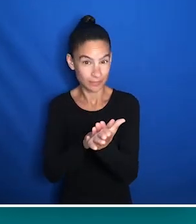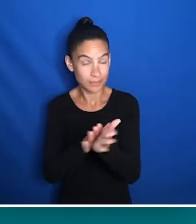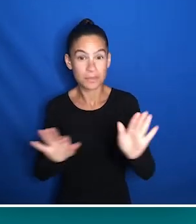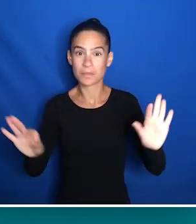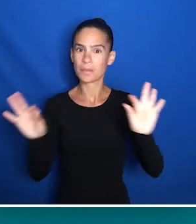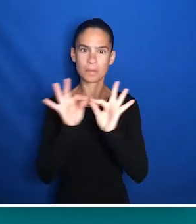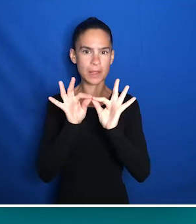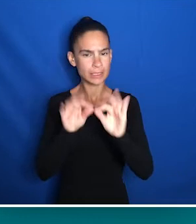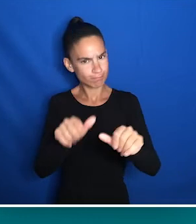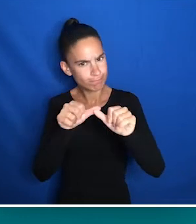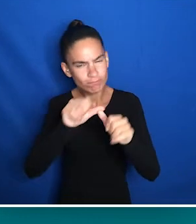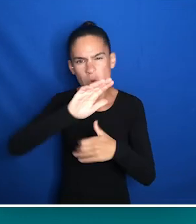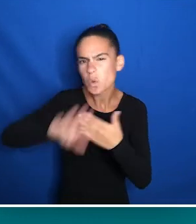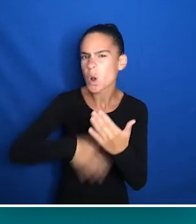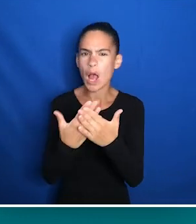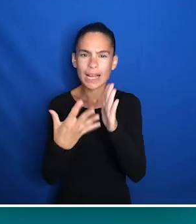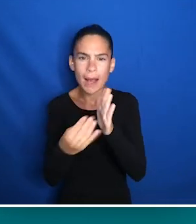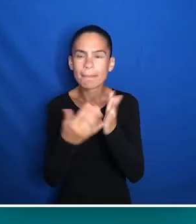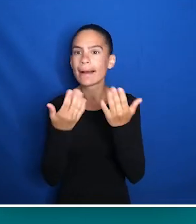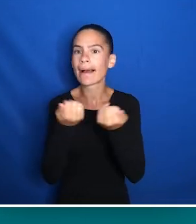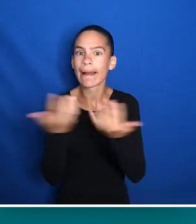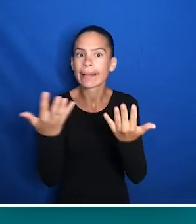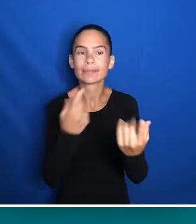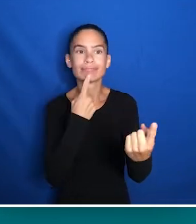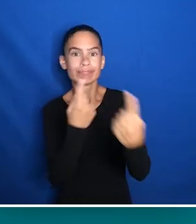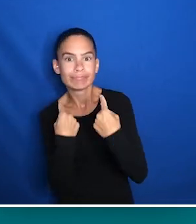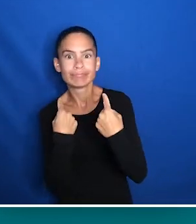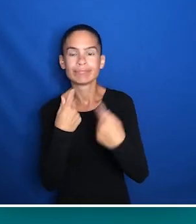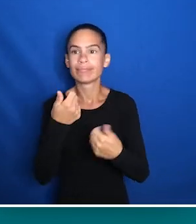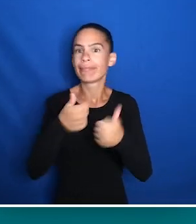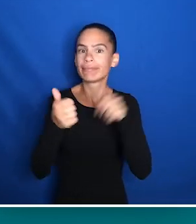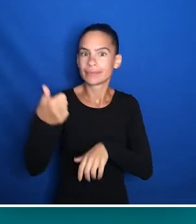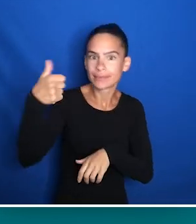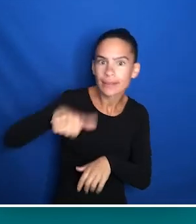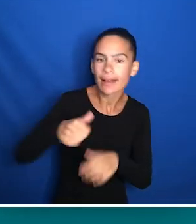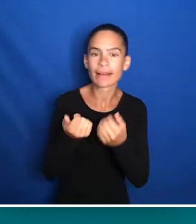Siempre es importante mantener copias de cualquier respuesta que tengas, o negaciones que recibas,